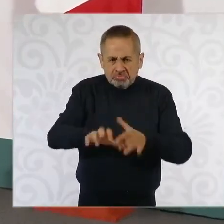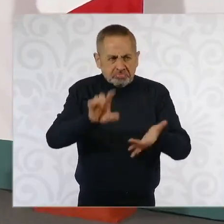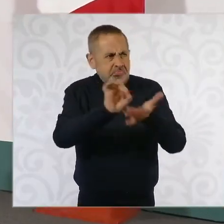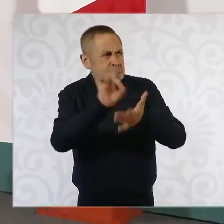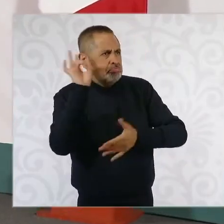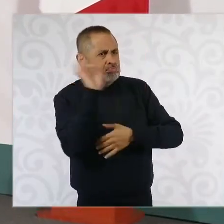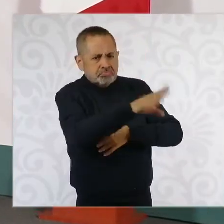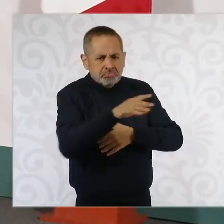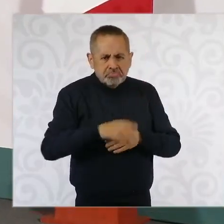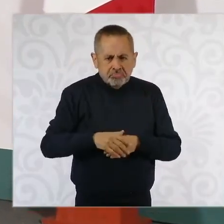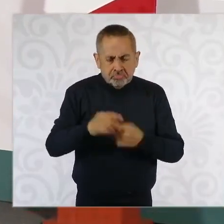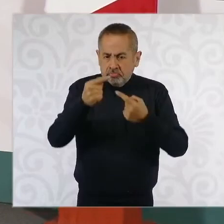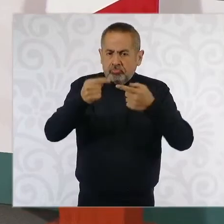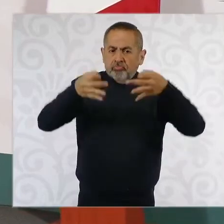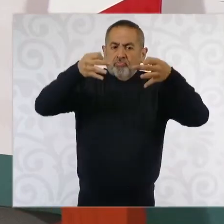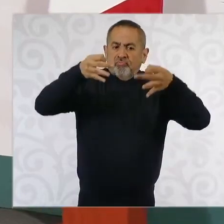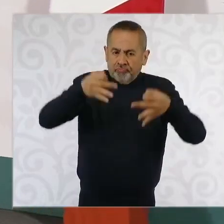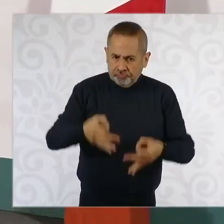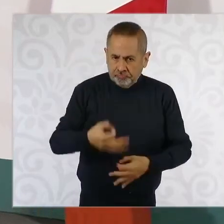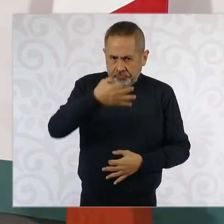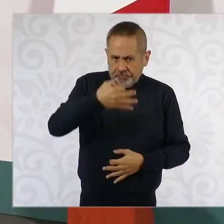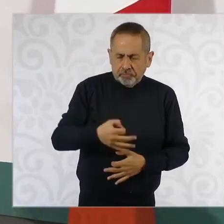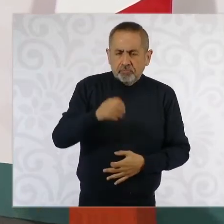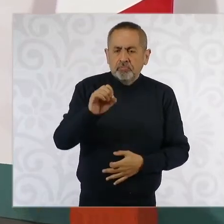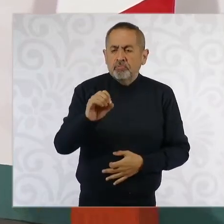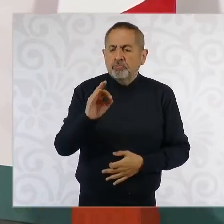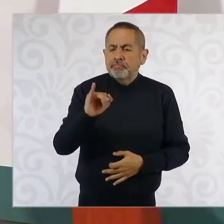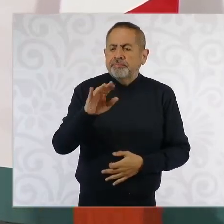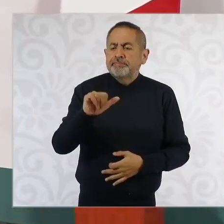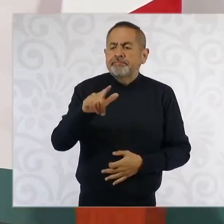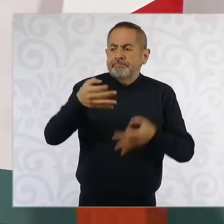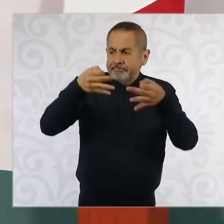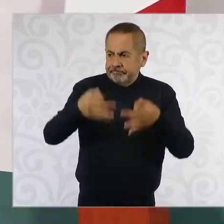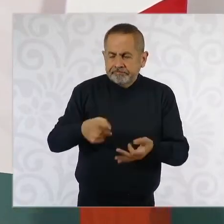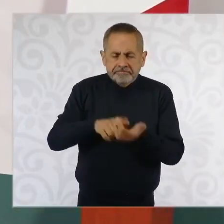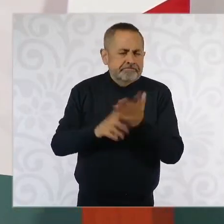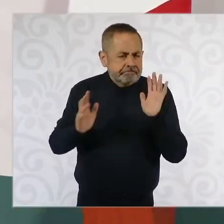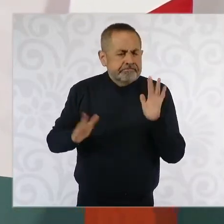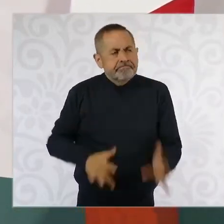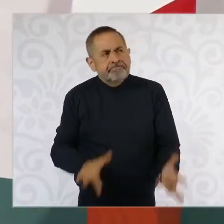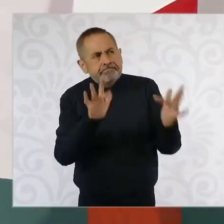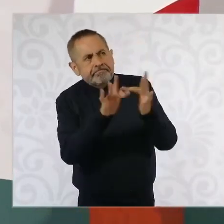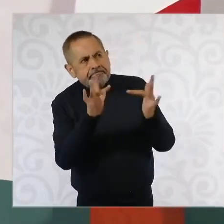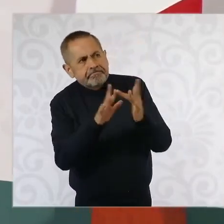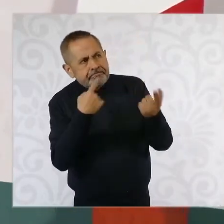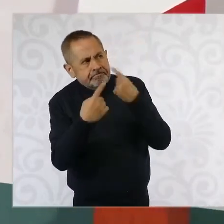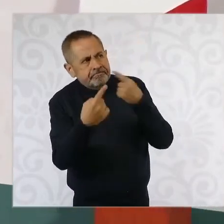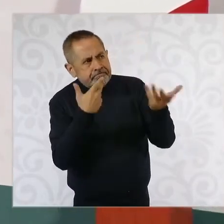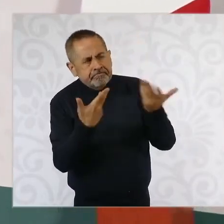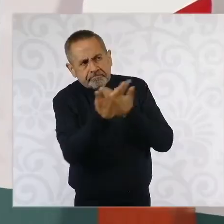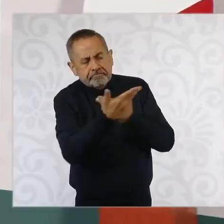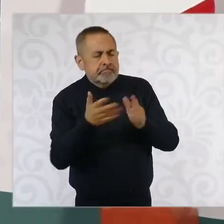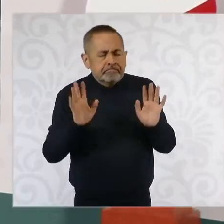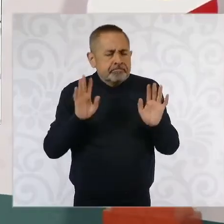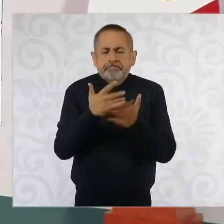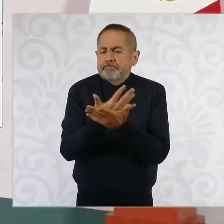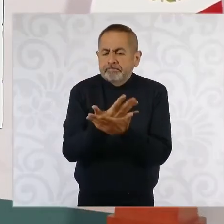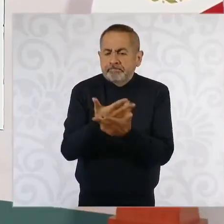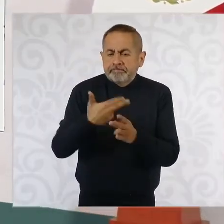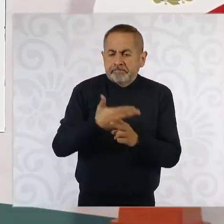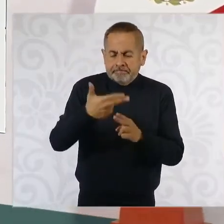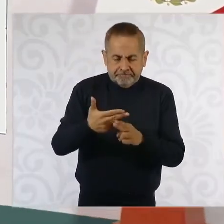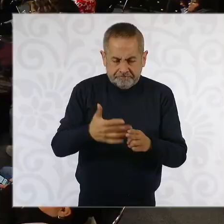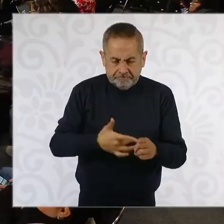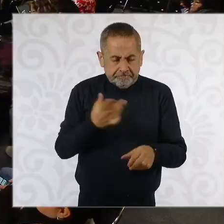de las vías diplomáticas eh y vamos Pues también a a esperar al momento propicio bien presidenta